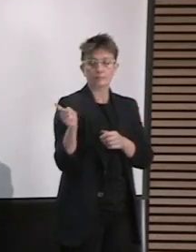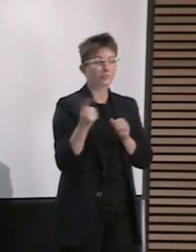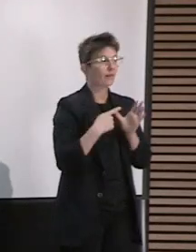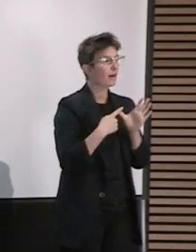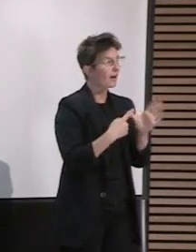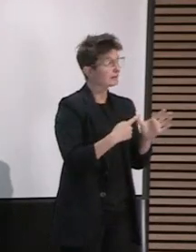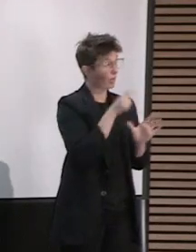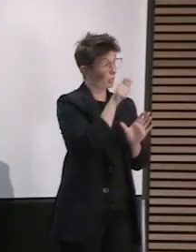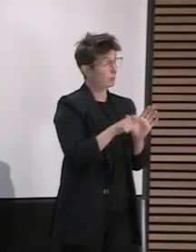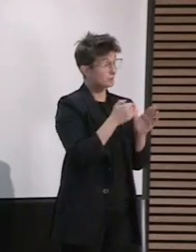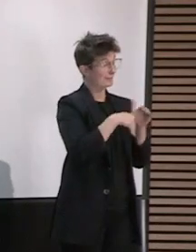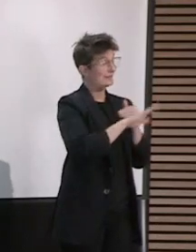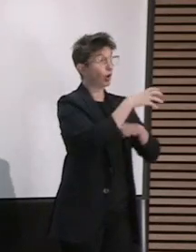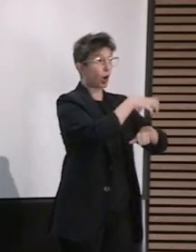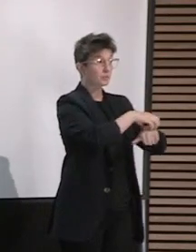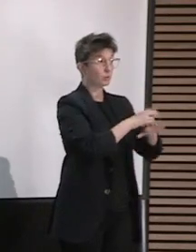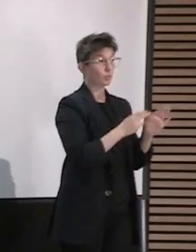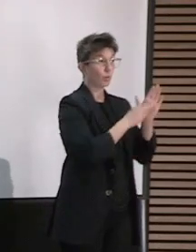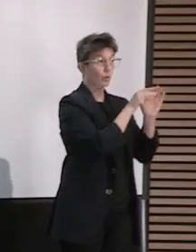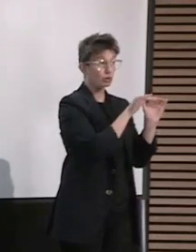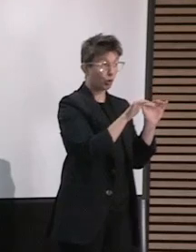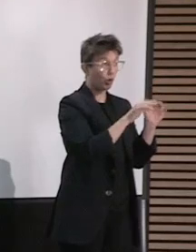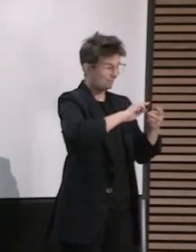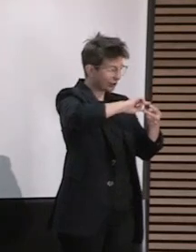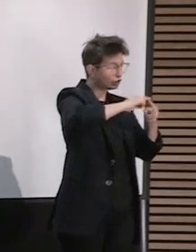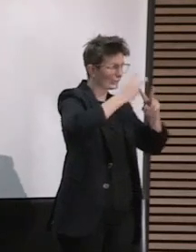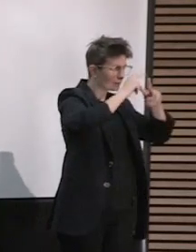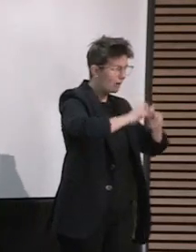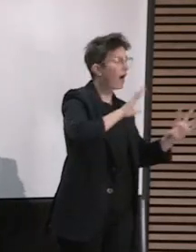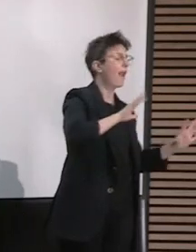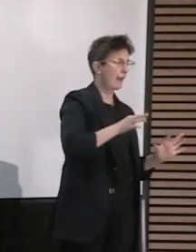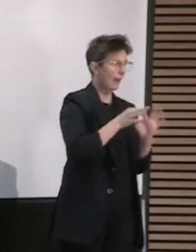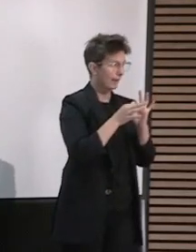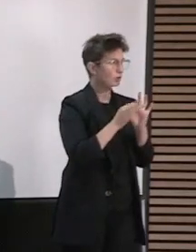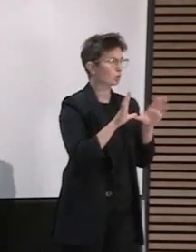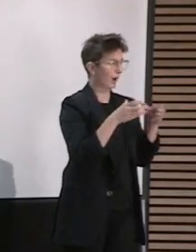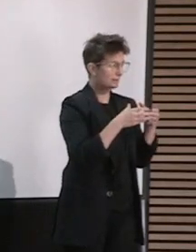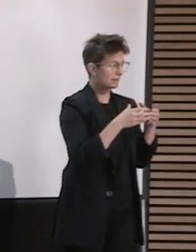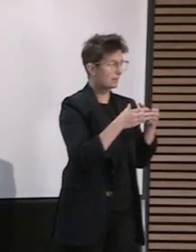Shore Hospital me te taangata i ahu mai i nga whenua o waho me te i haere tona tuakana ki ...